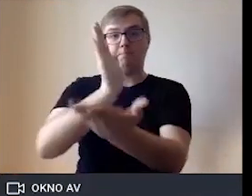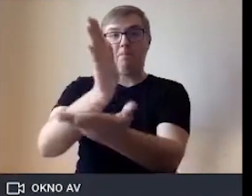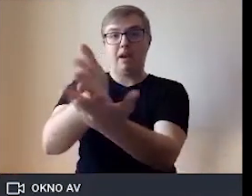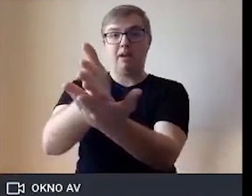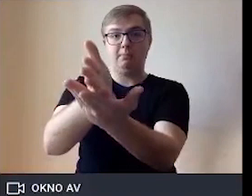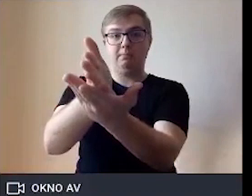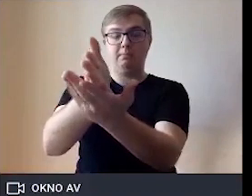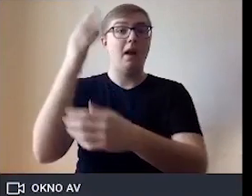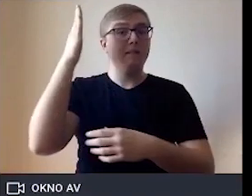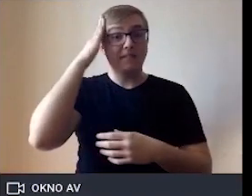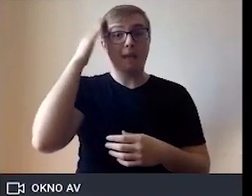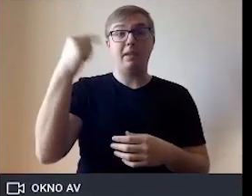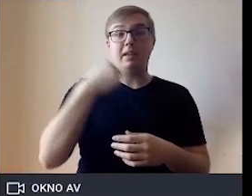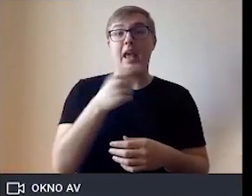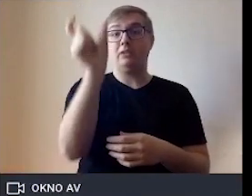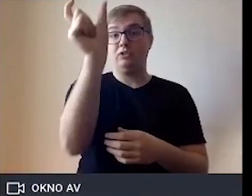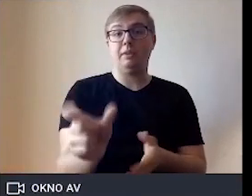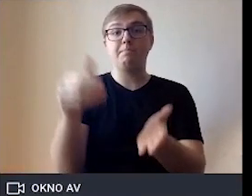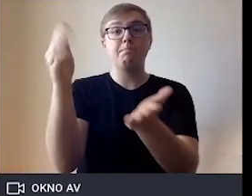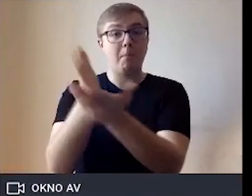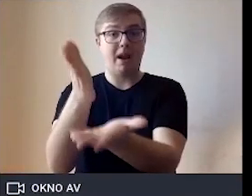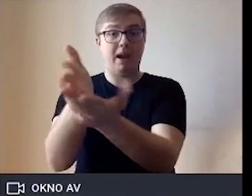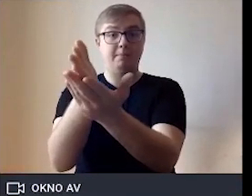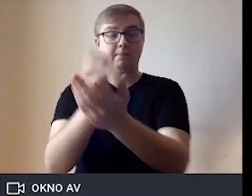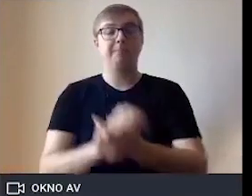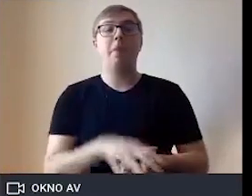Ja ci pomagam (PJM).